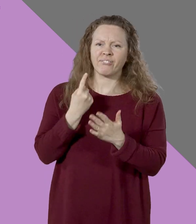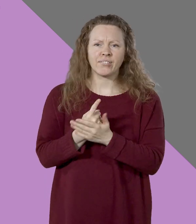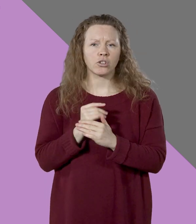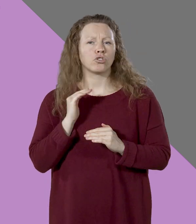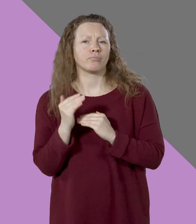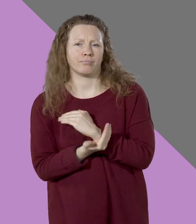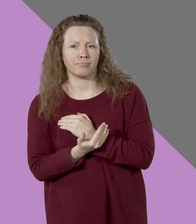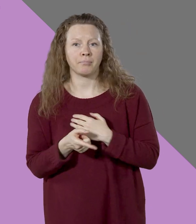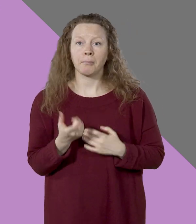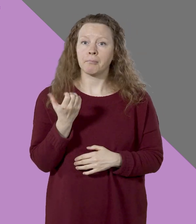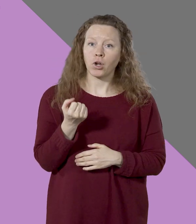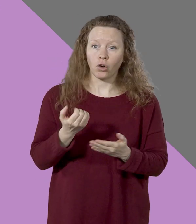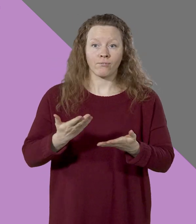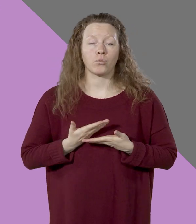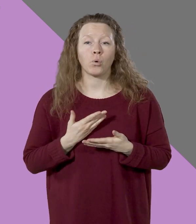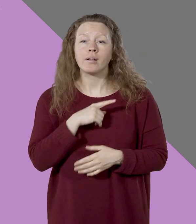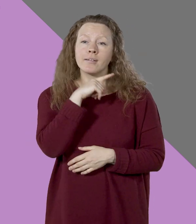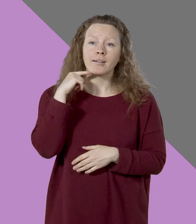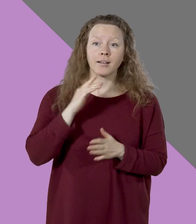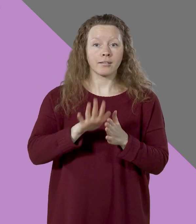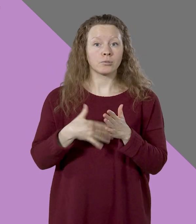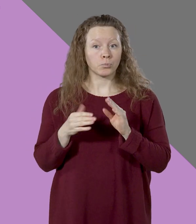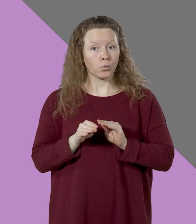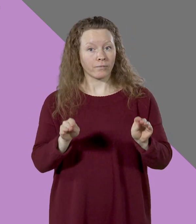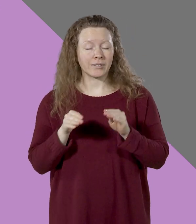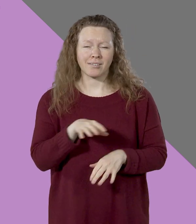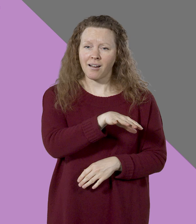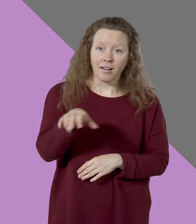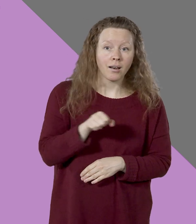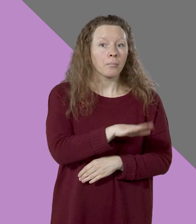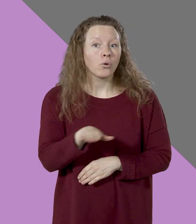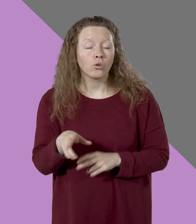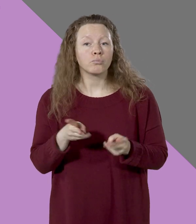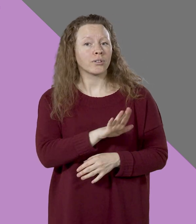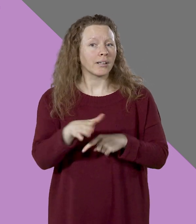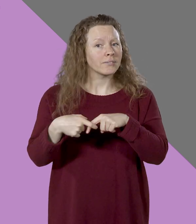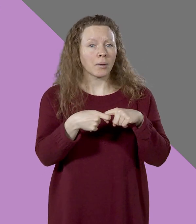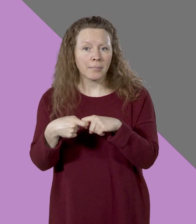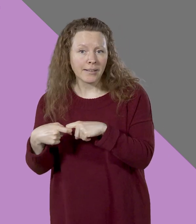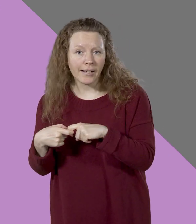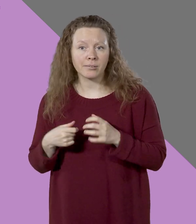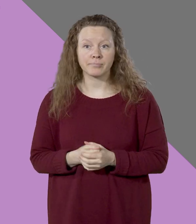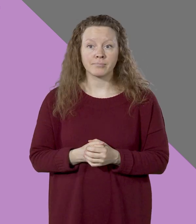att det är viktigt att trygga möjligheterna att få tillräcklig undervisning - i teckenspråk för alla barn och deras familjer.